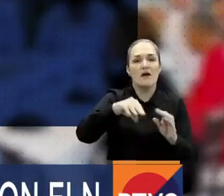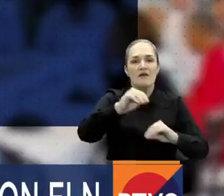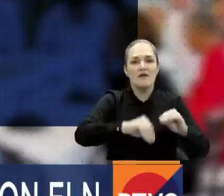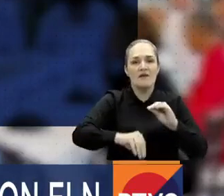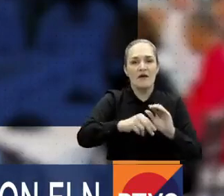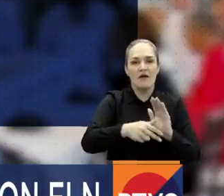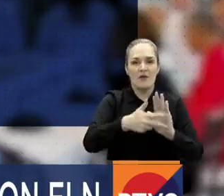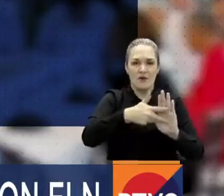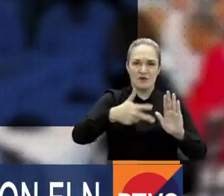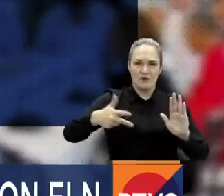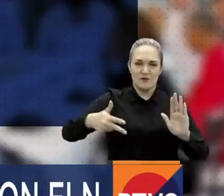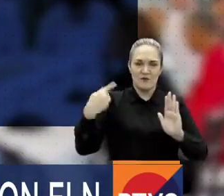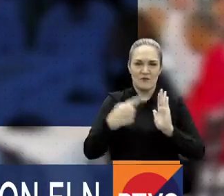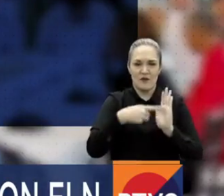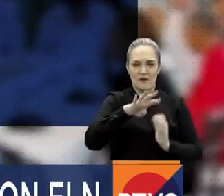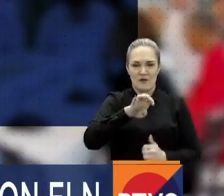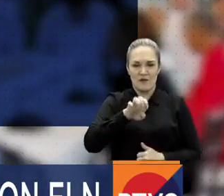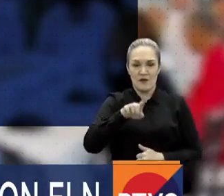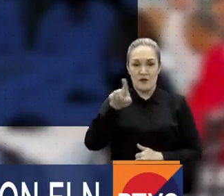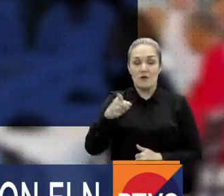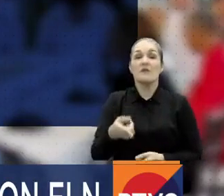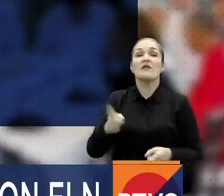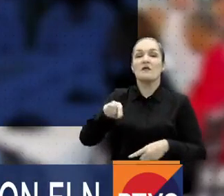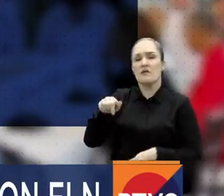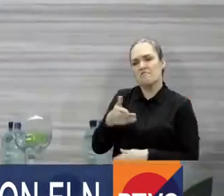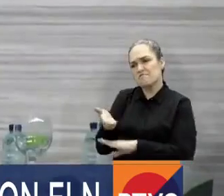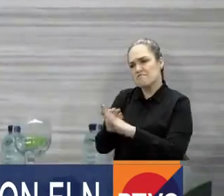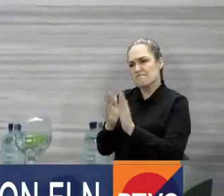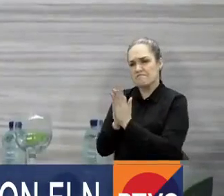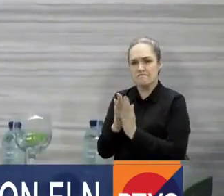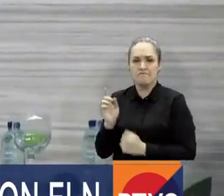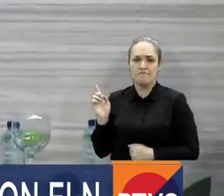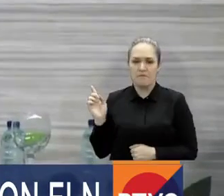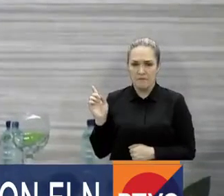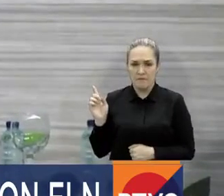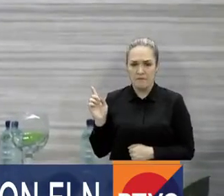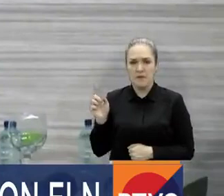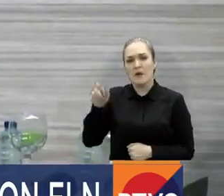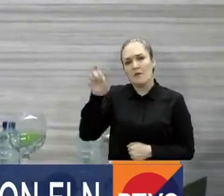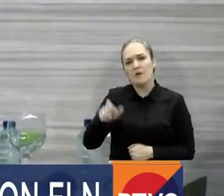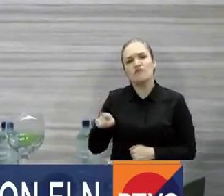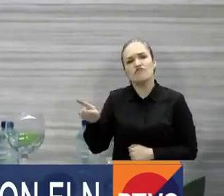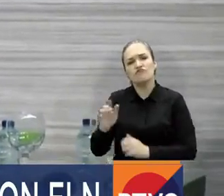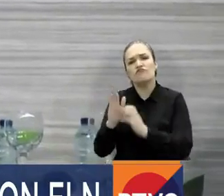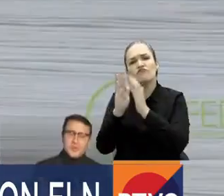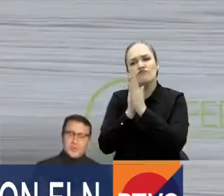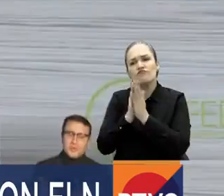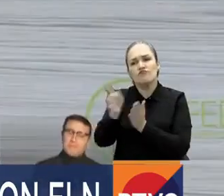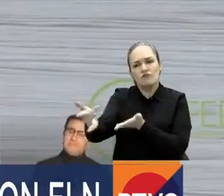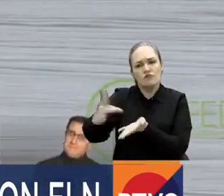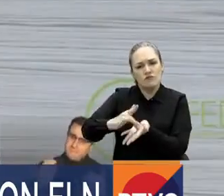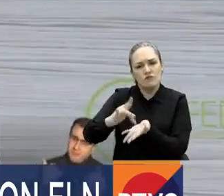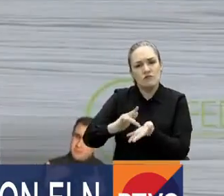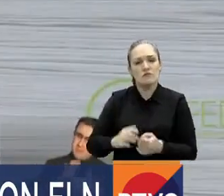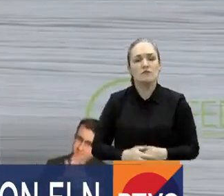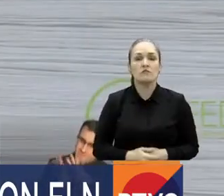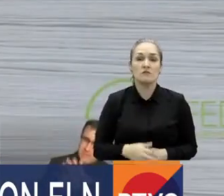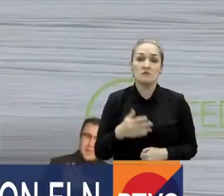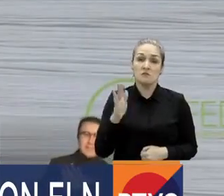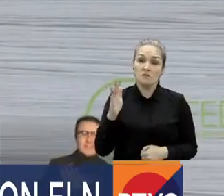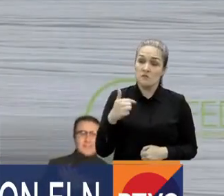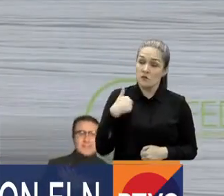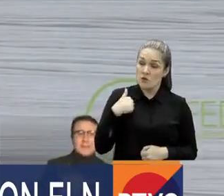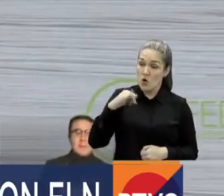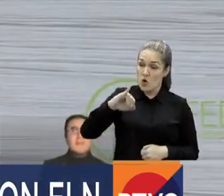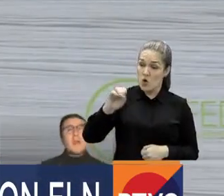1990, LA 1991.